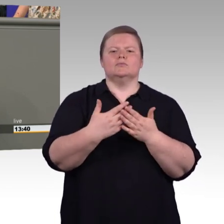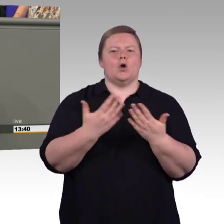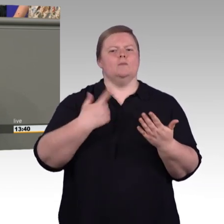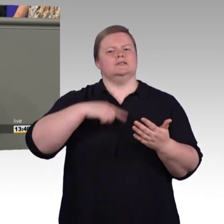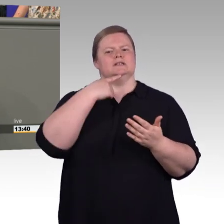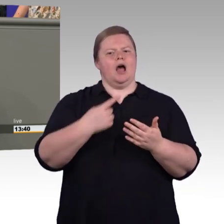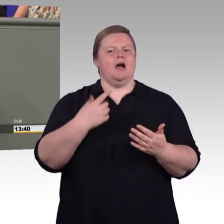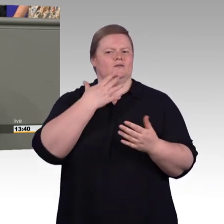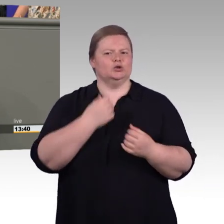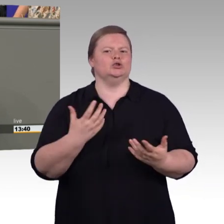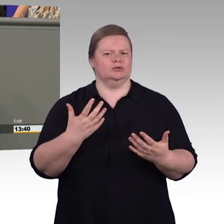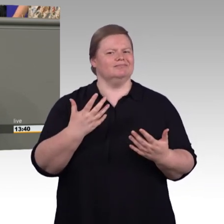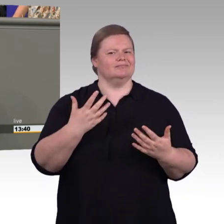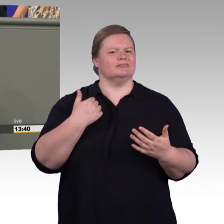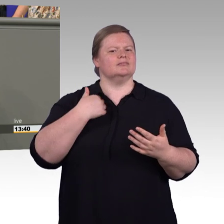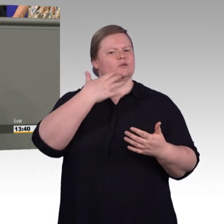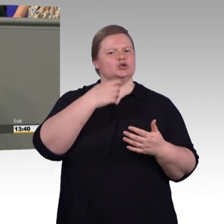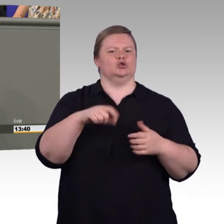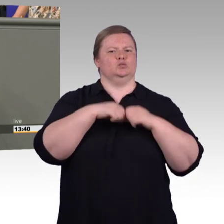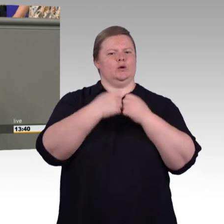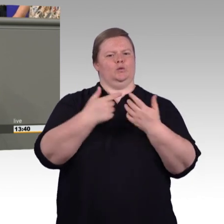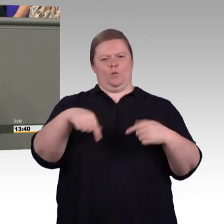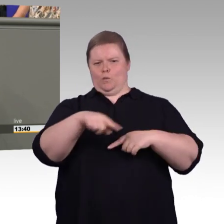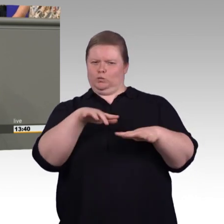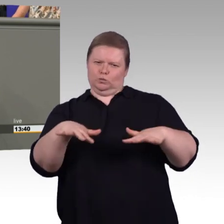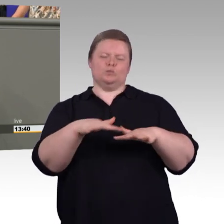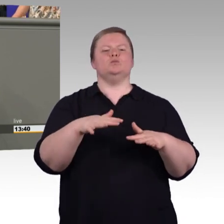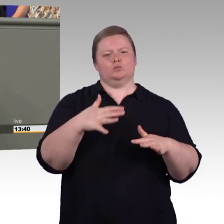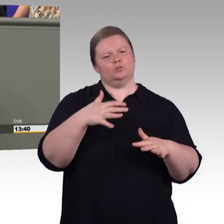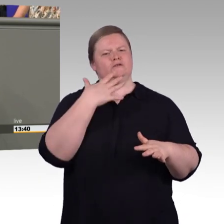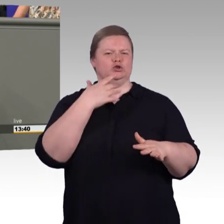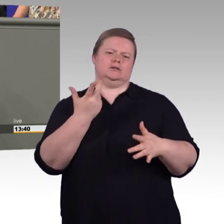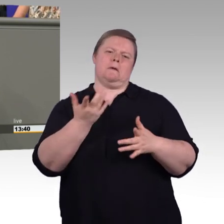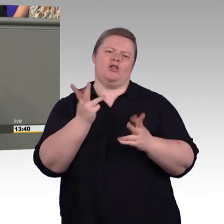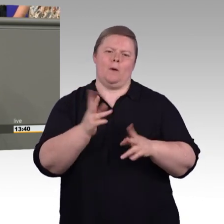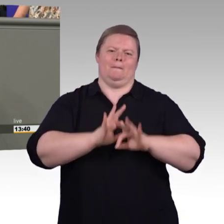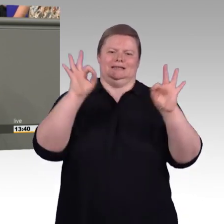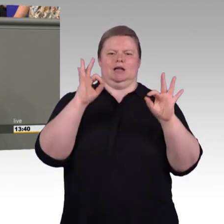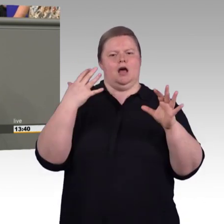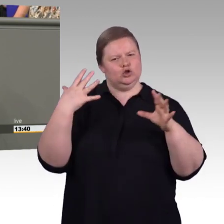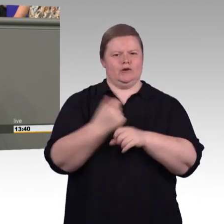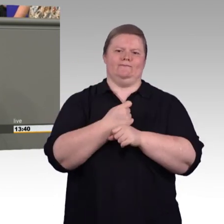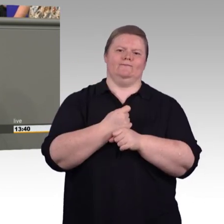oder unbewusst, weil er es nicht anders kann, falsch bewerten möchte. Es geht darum, dass wir nach wie vor im Mittelpunkt